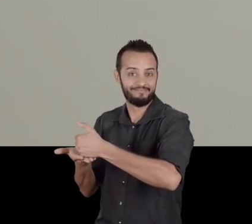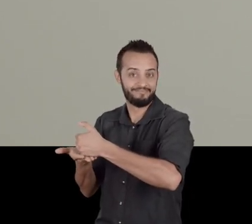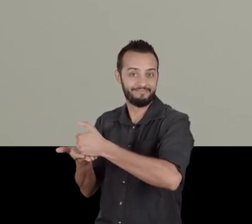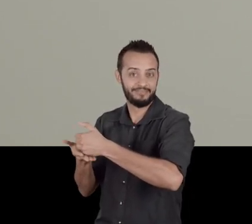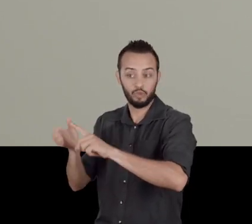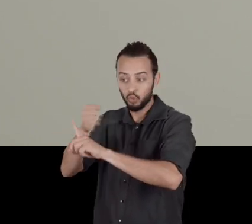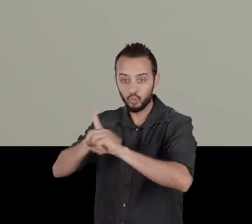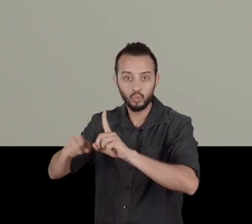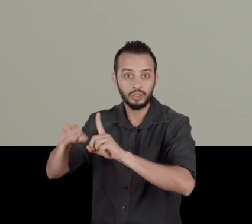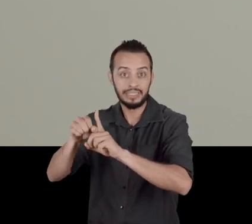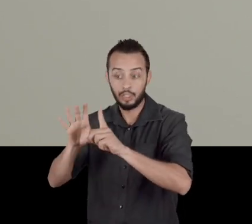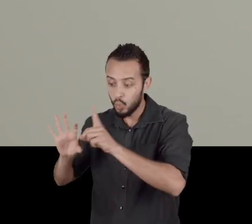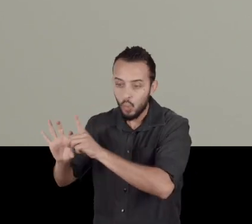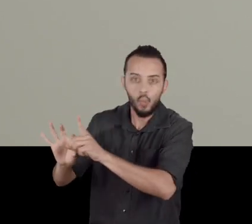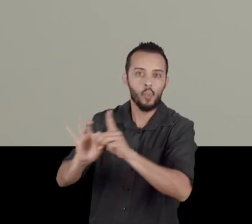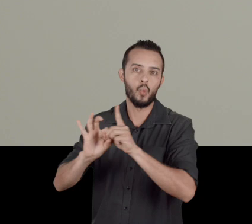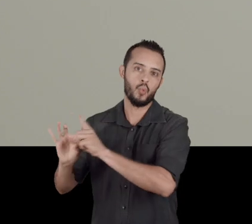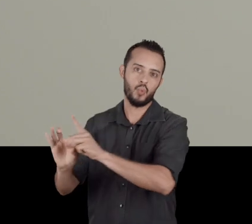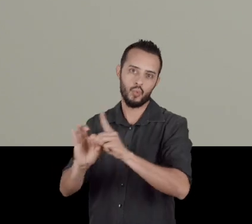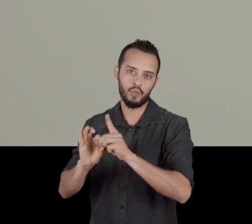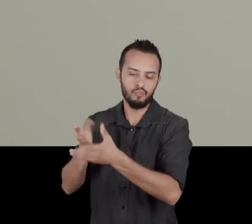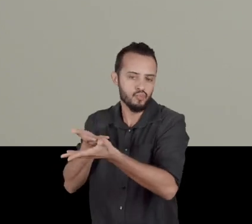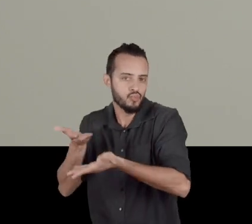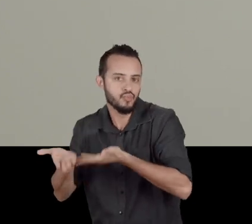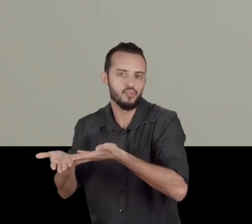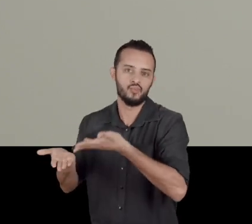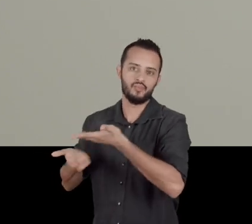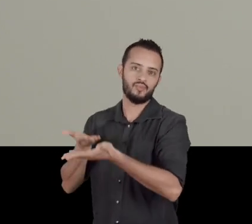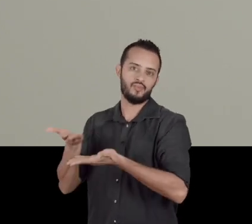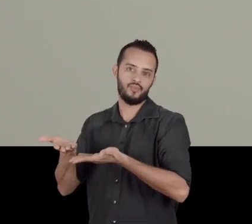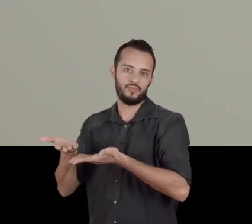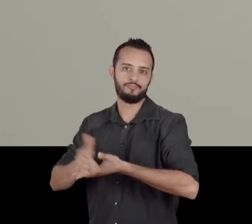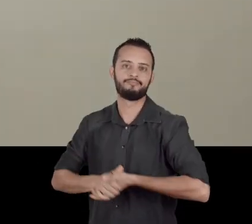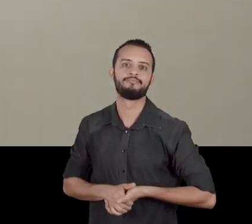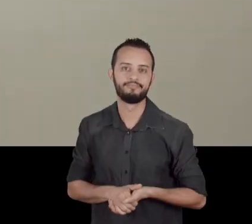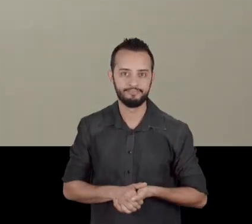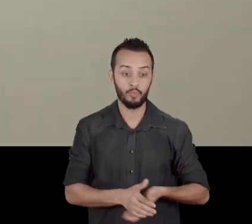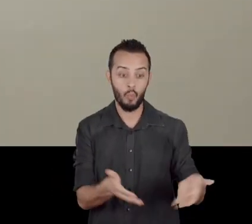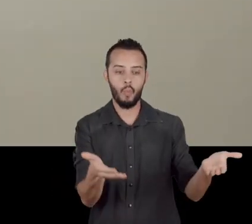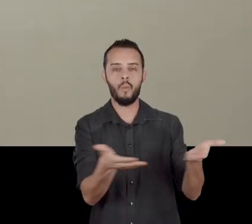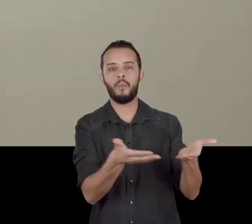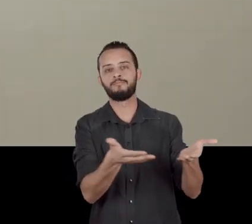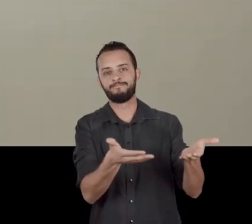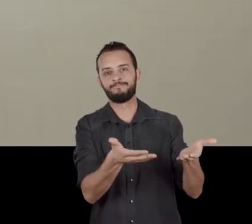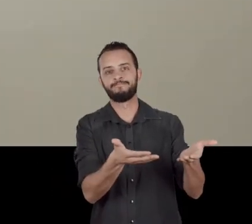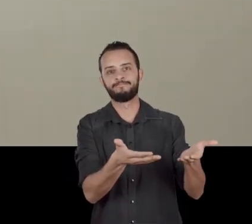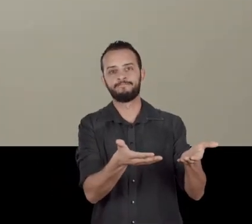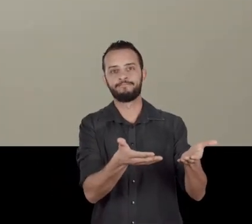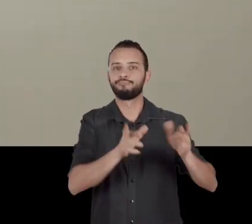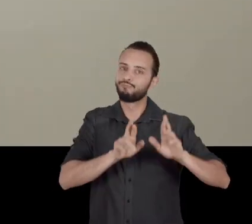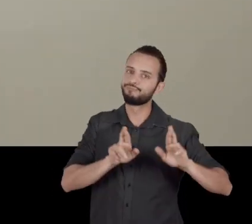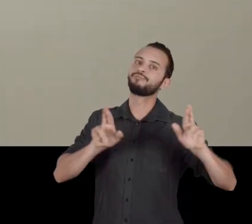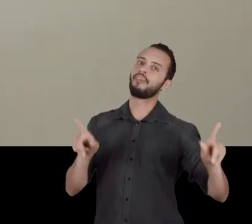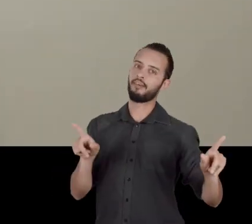inclusive agregador da vida social daquela comunidade. Hoje a gente vive um momento bastante diferente,